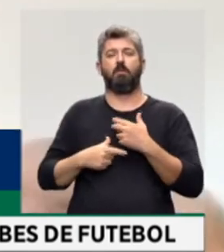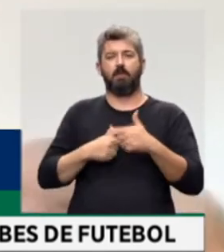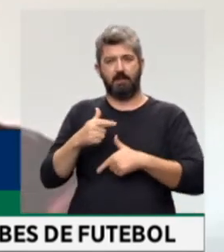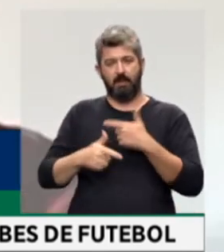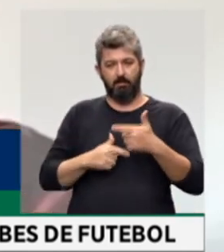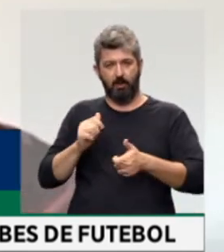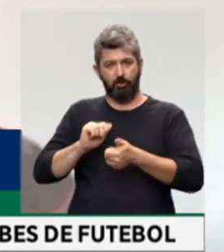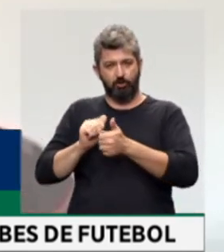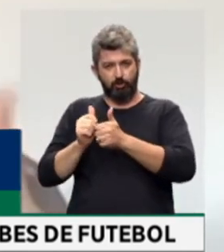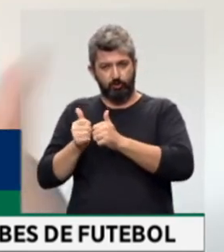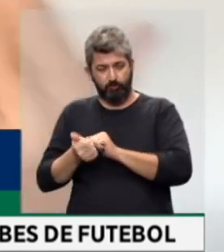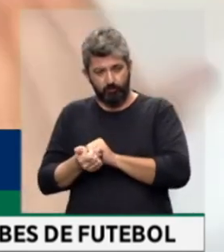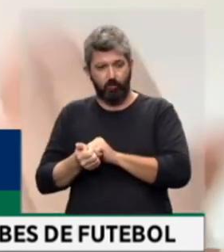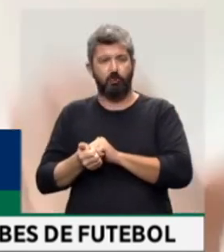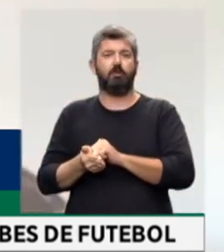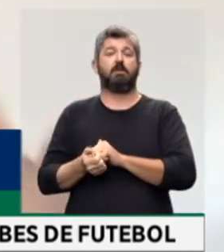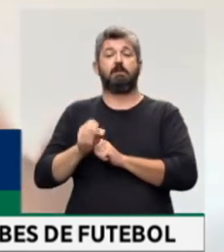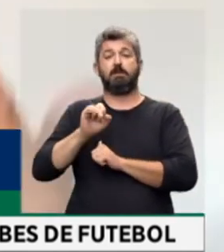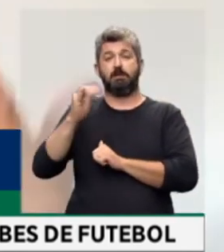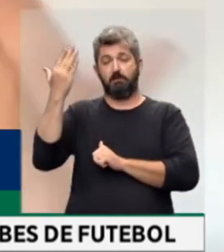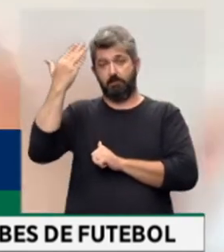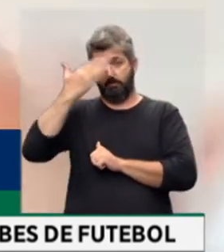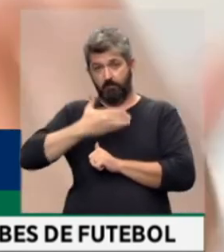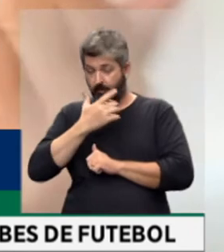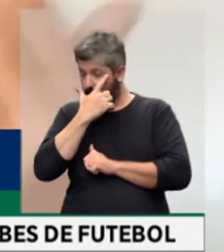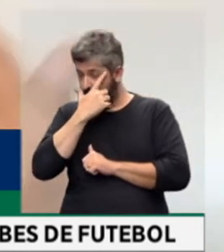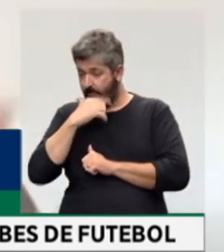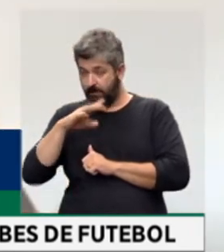LÍDERES, NESSE PLENÁRIO. ESTAMOS DIANTE DE EMENDA QUE DÁ SEGURANÇA JURÍDICA PARA QUE RESPONSÁVEIS OU